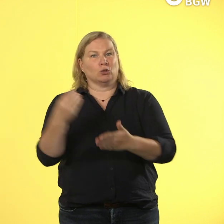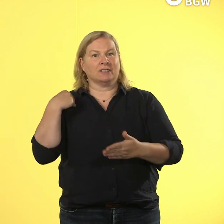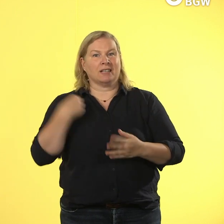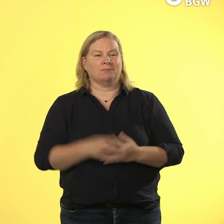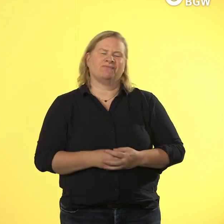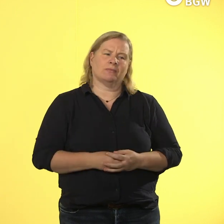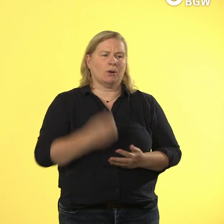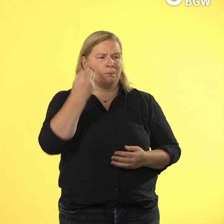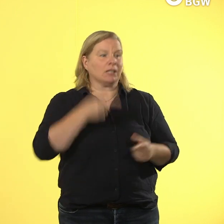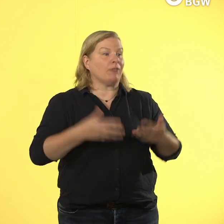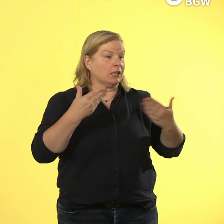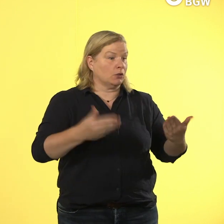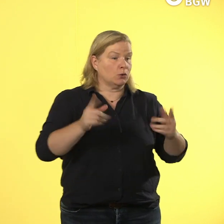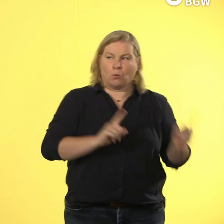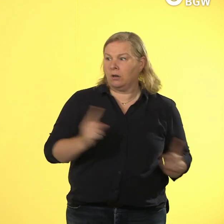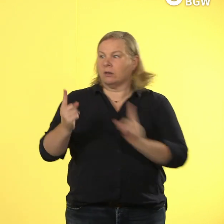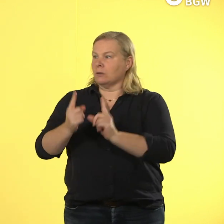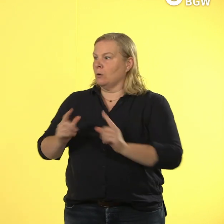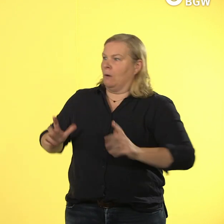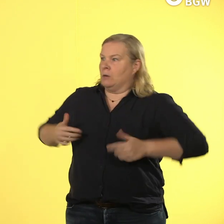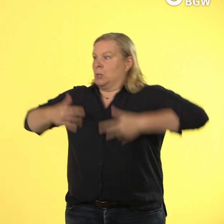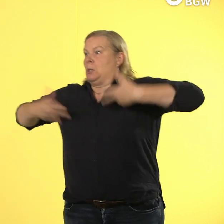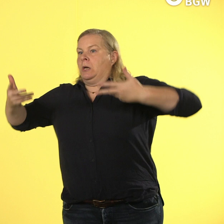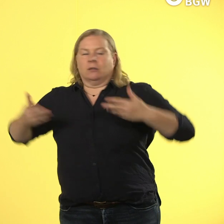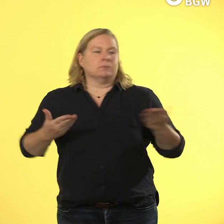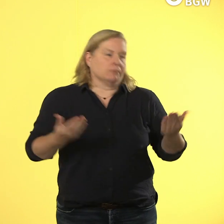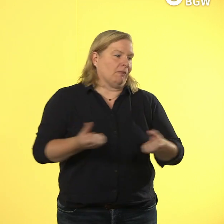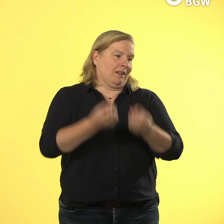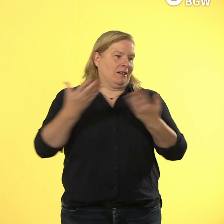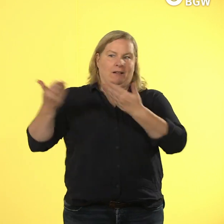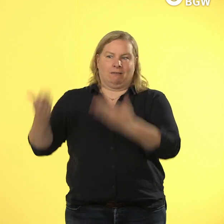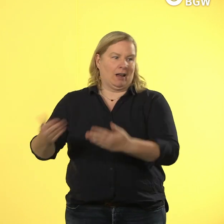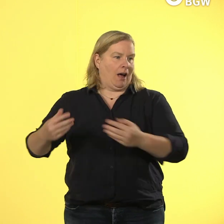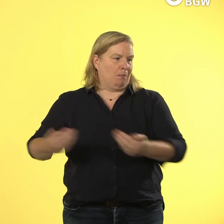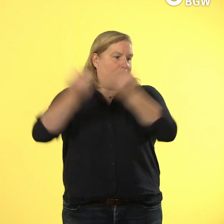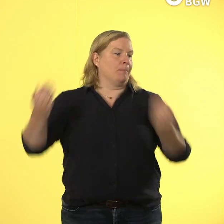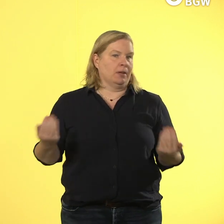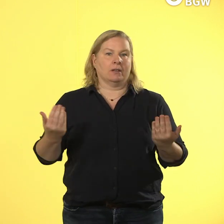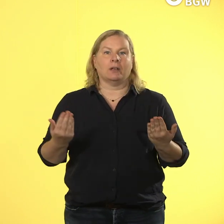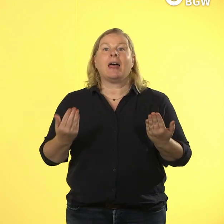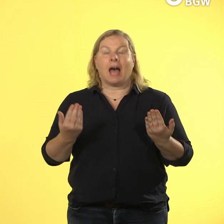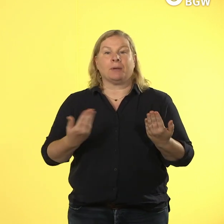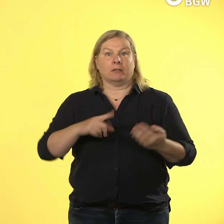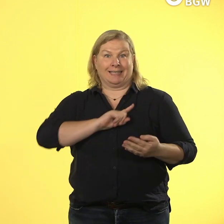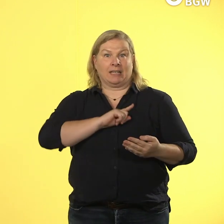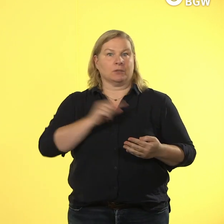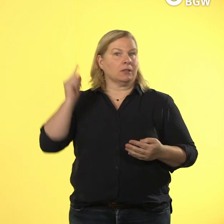Ich gehe aber unbewusst mit einem großen Stress in die Assistenzleistungssituation, ich strahle diesen Stress aus.